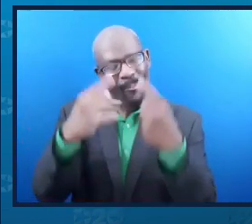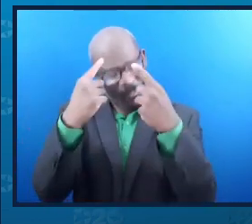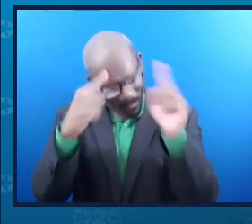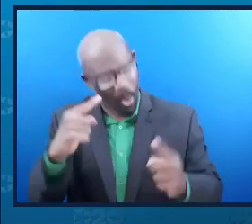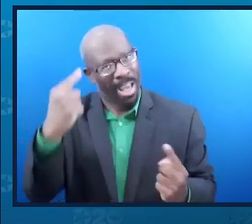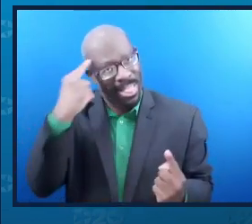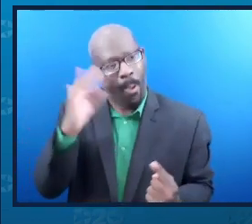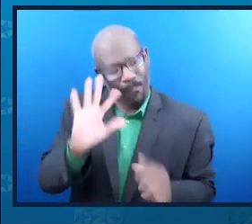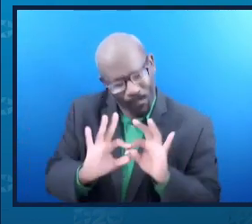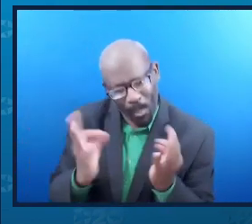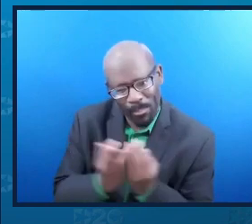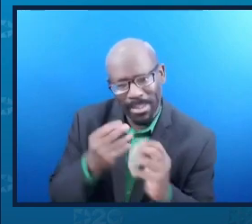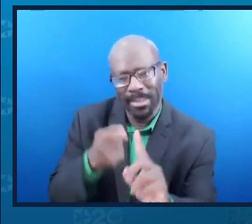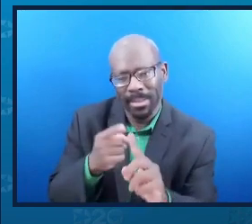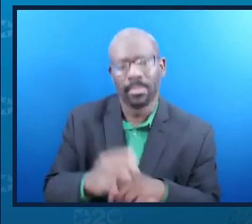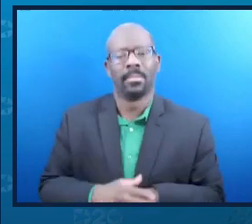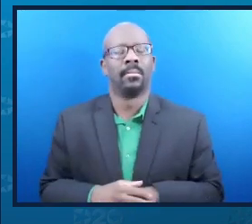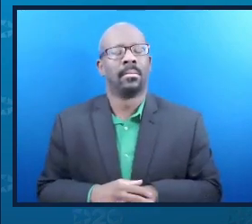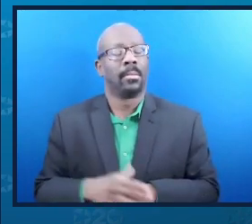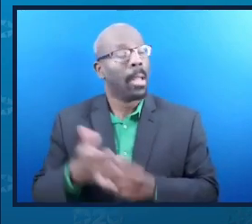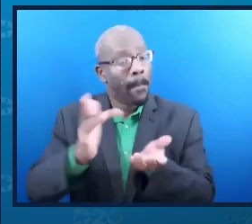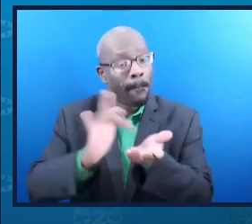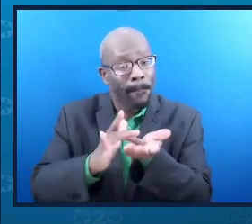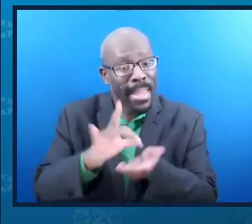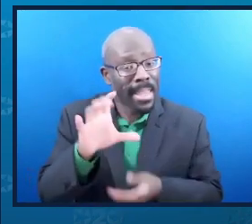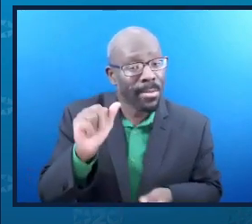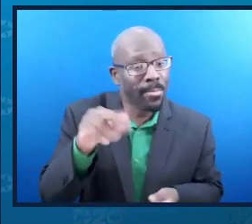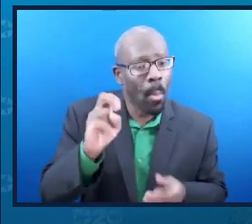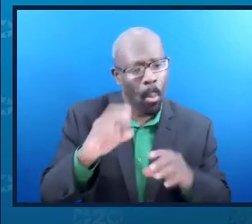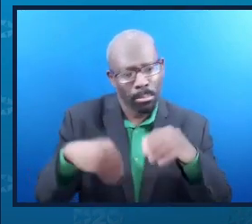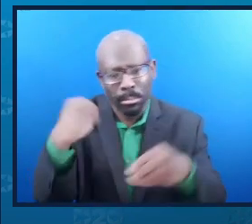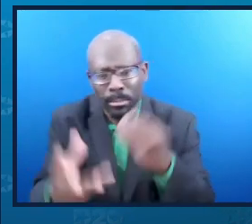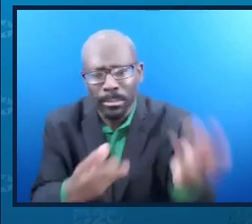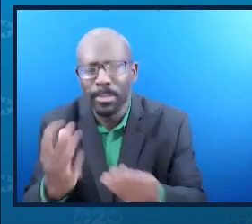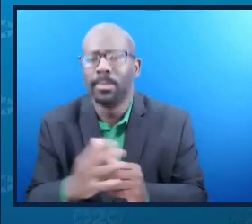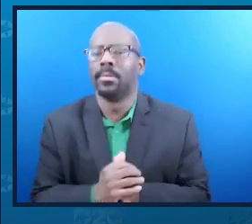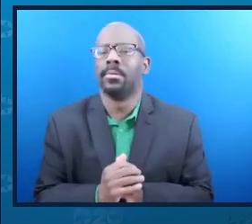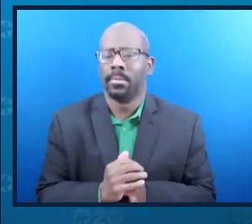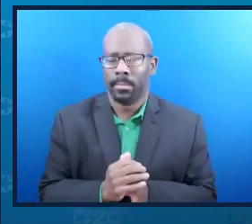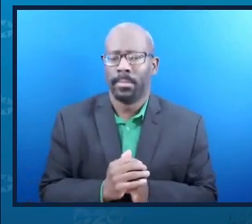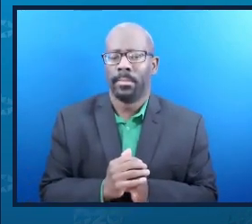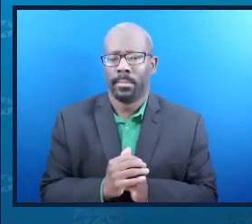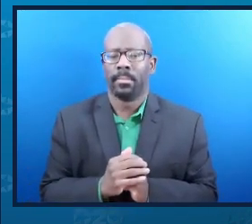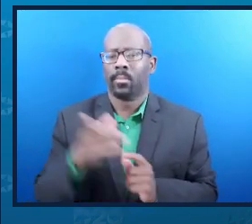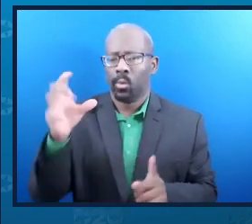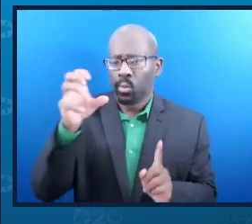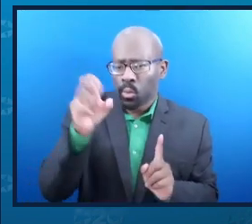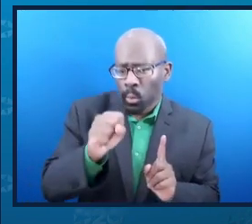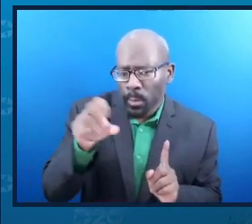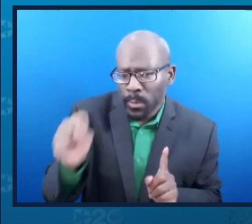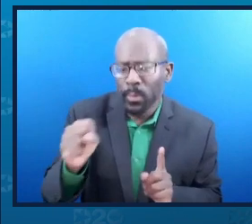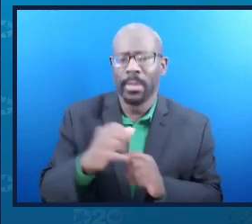AND PLANNED PARENTHOOD. VOTE FOR DREAMERS AND THEIR